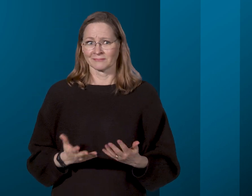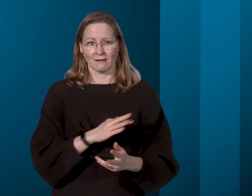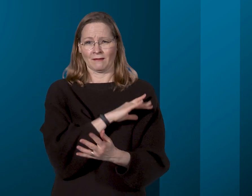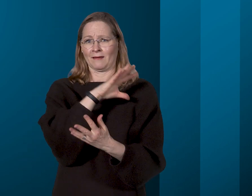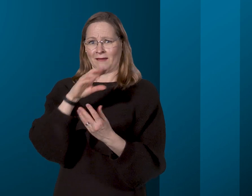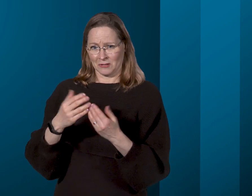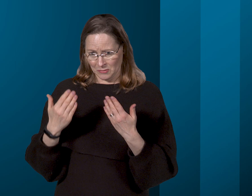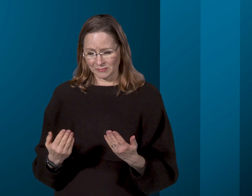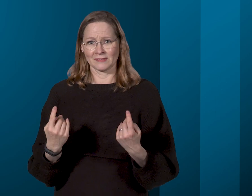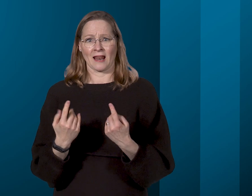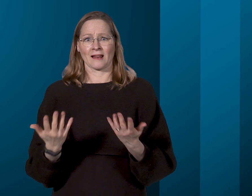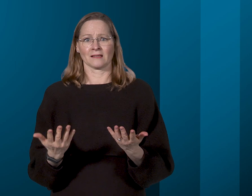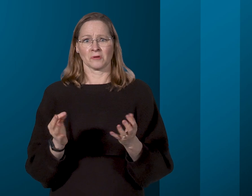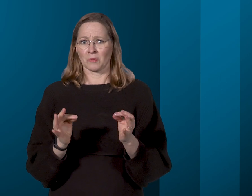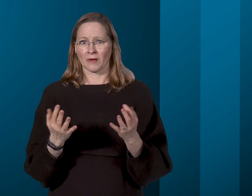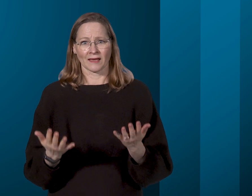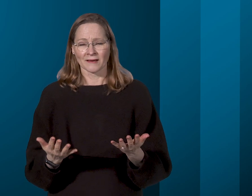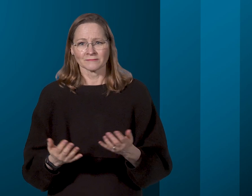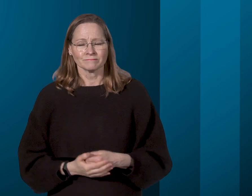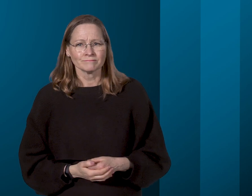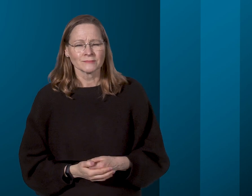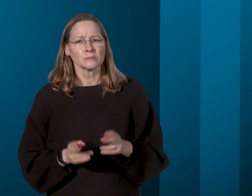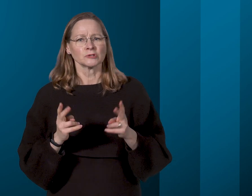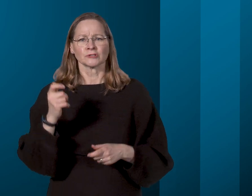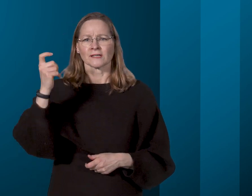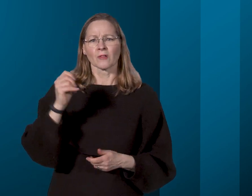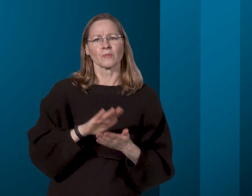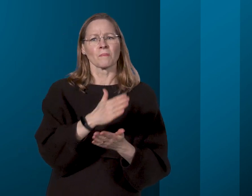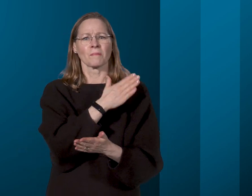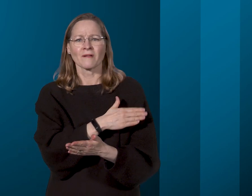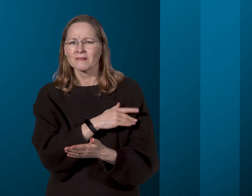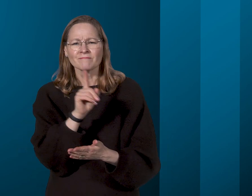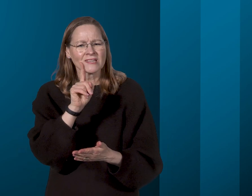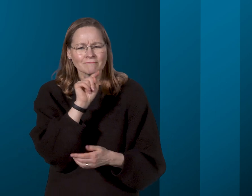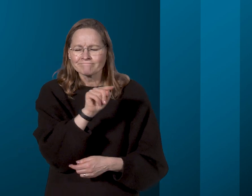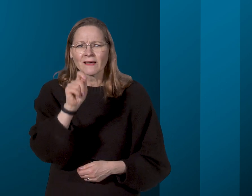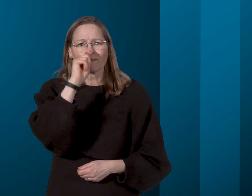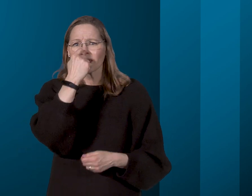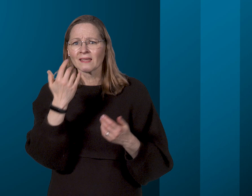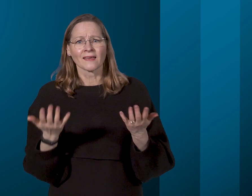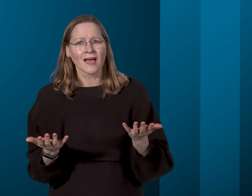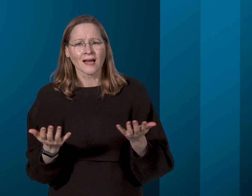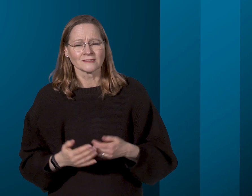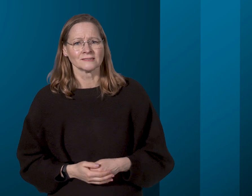Miten tähän tilanteeseen on päädytty? Entä Mikä Kelan tulkkauspalvelussa itse asiassa on vikana?